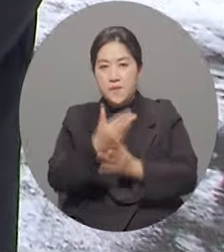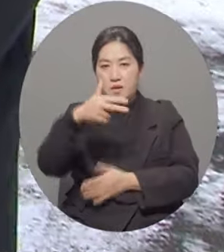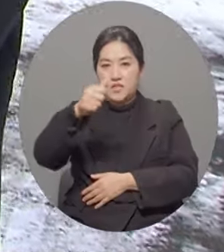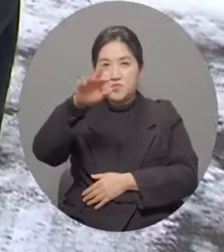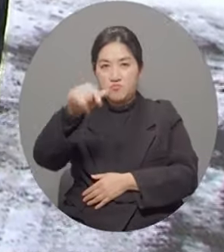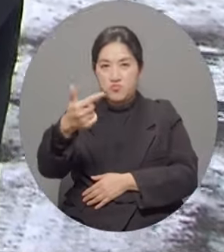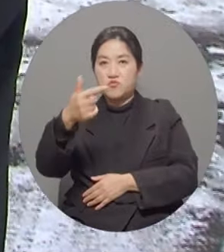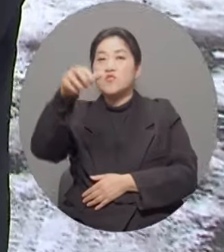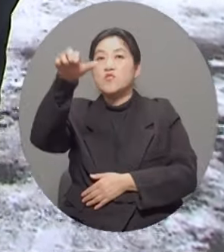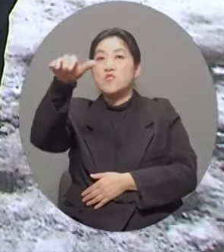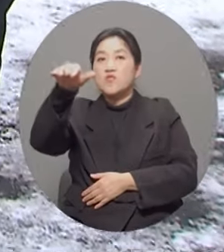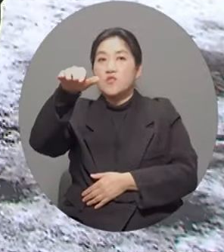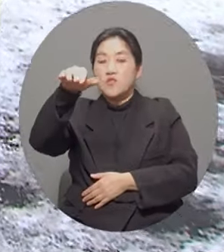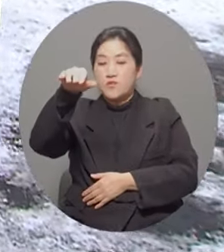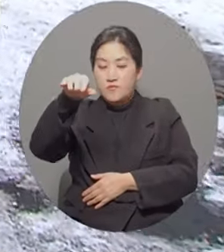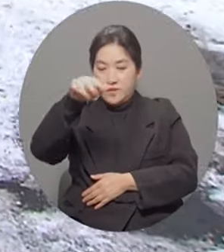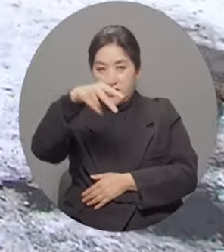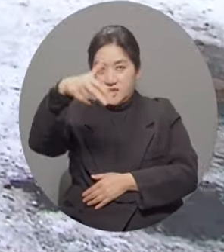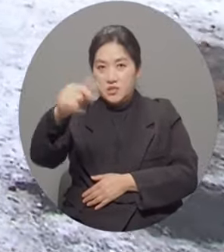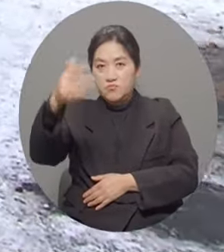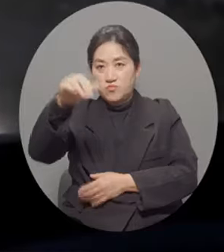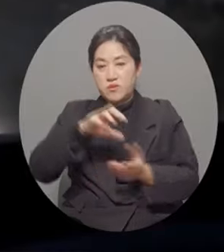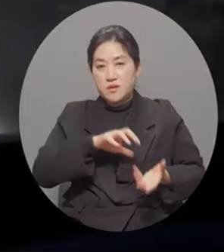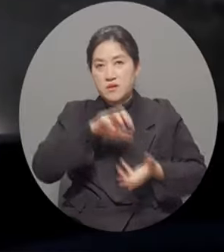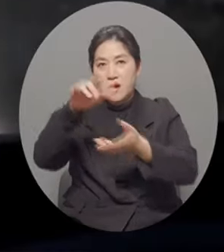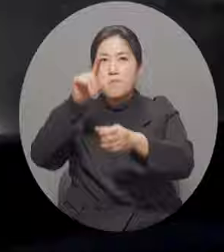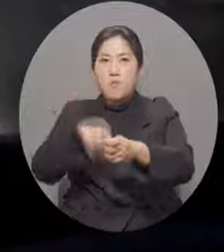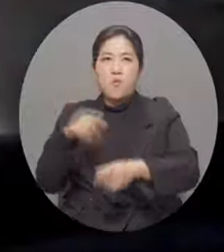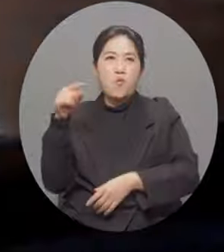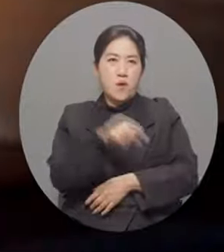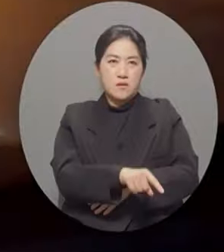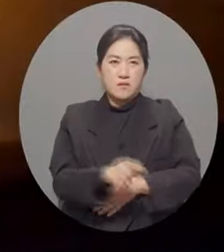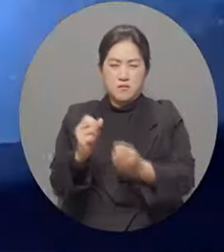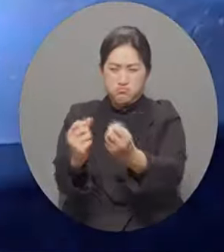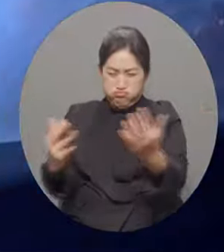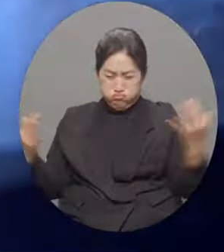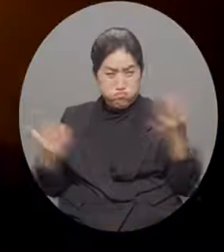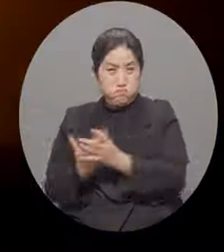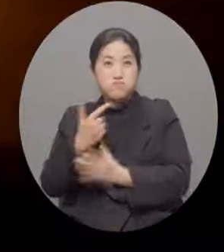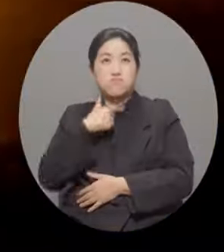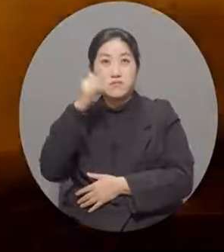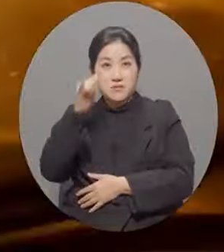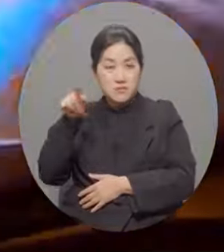벌크로리는 사고가 났던 진부면에 배달할 가스를 충전하기 위해 이곳을 방문했던 것으로 알려졌습니다.